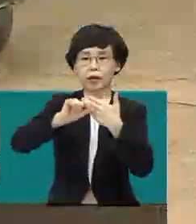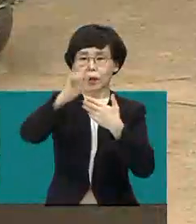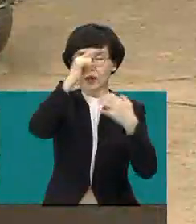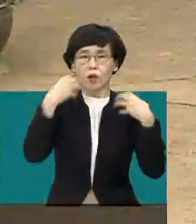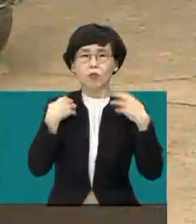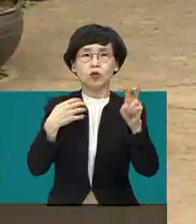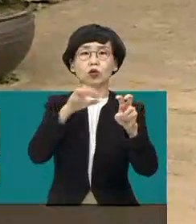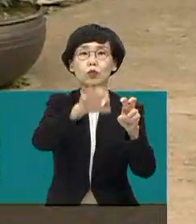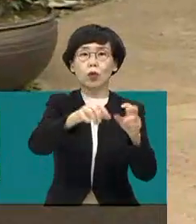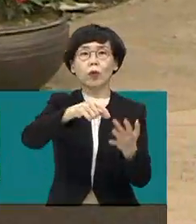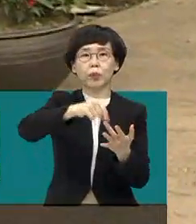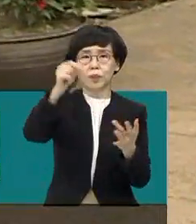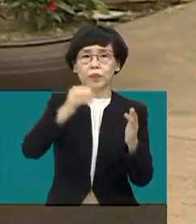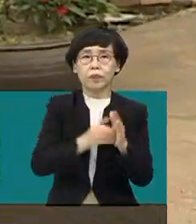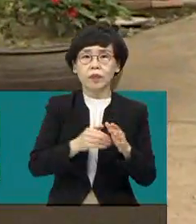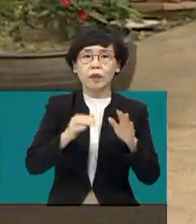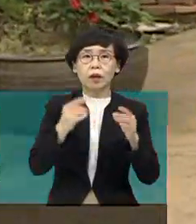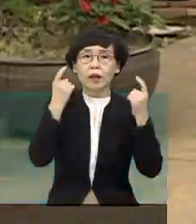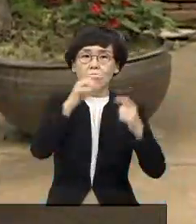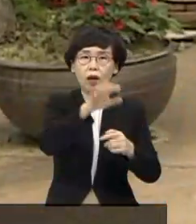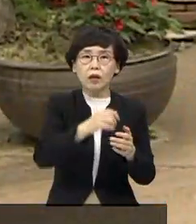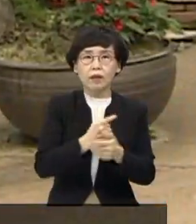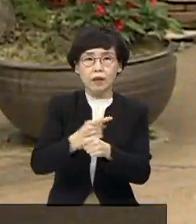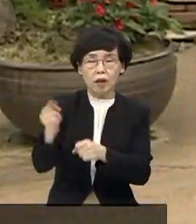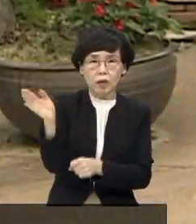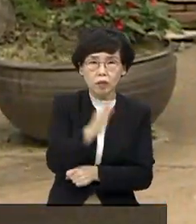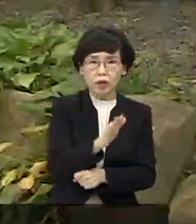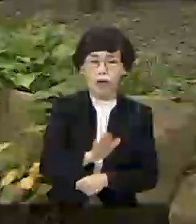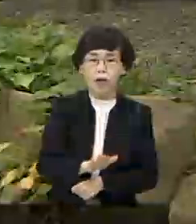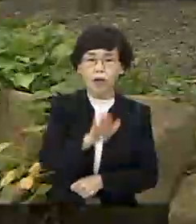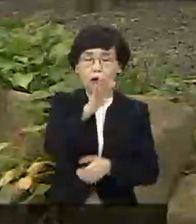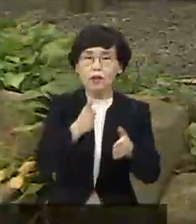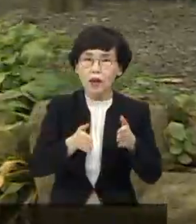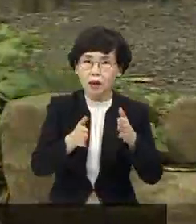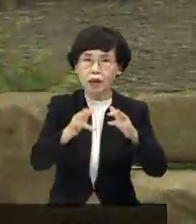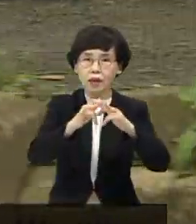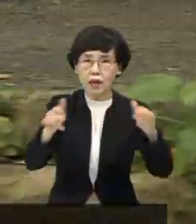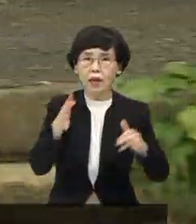선정됐습니다. 이들 관광지는 내년부터 경사로와